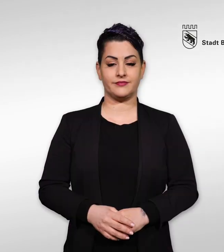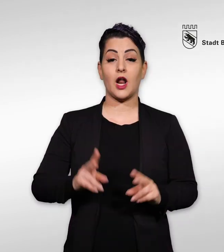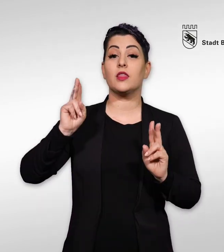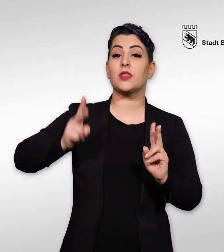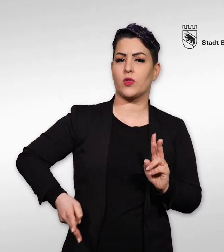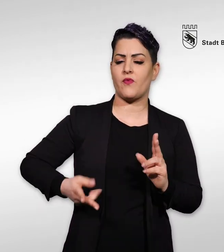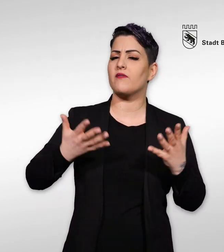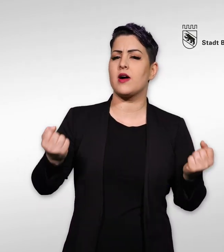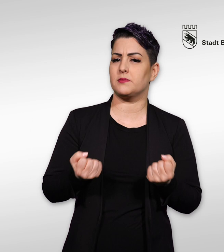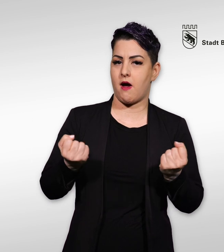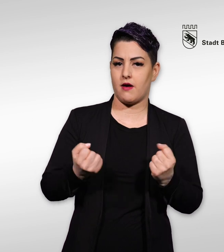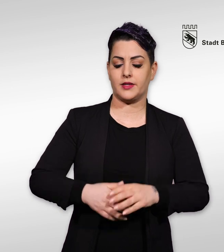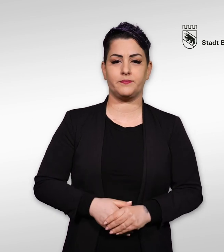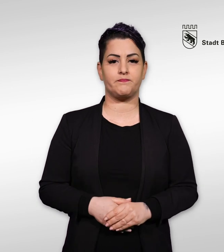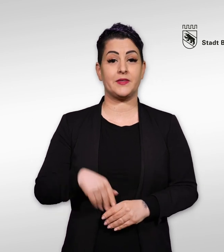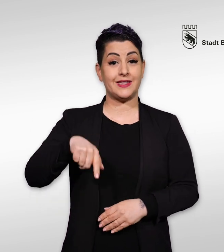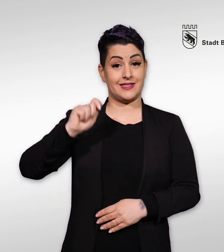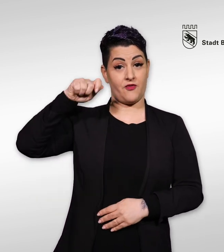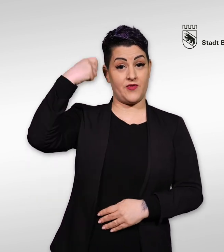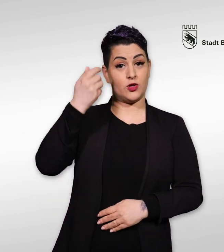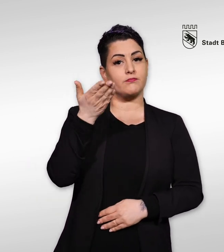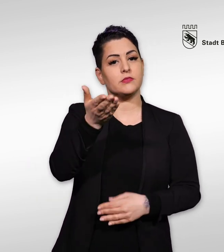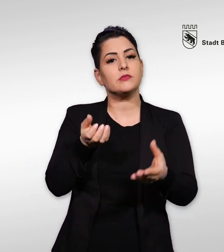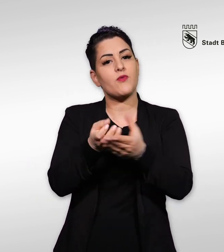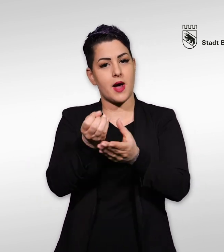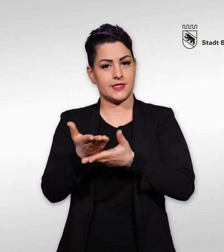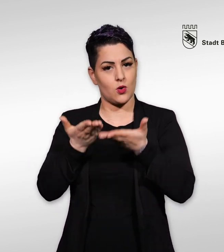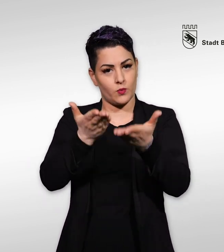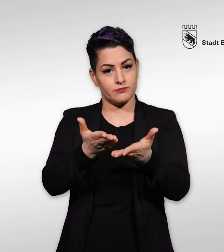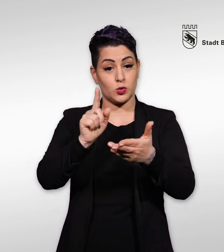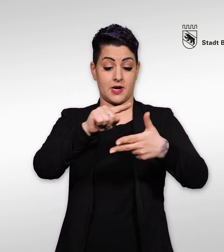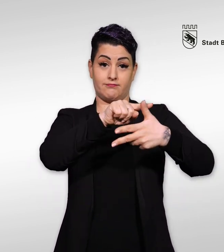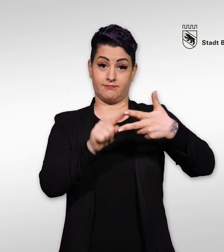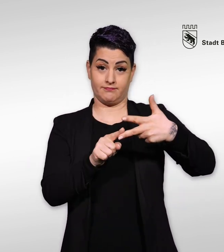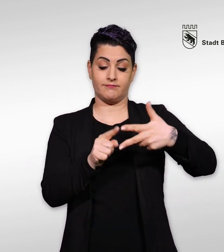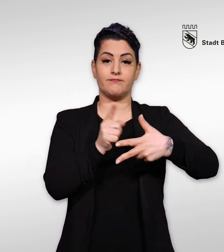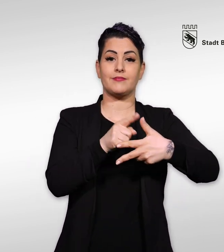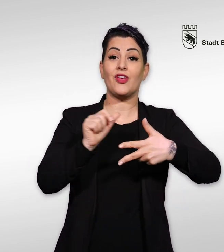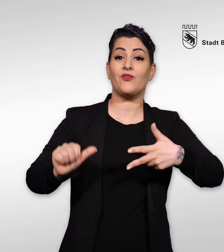Notfall – was tun? In diesem Video erhalten Sie Informationen über die wichtigen Notrufnummern,